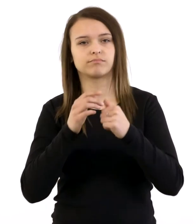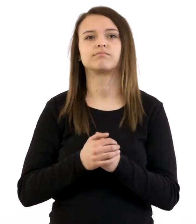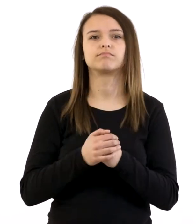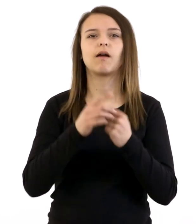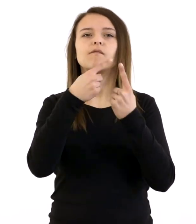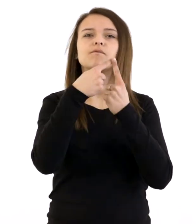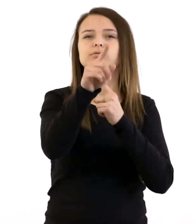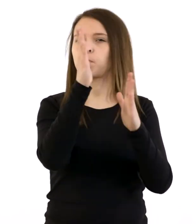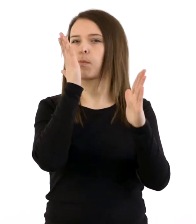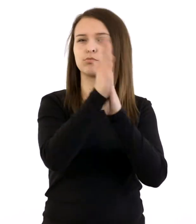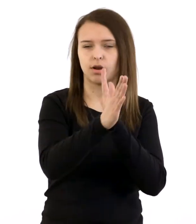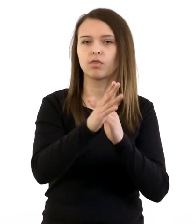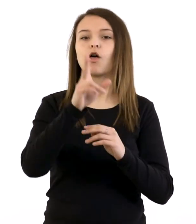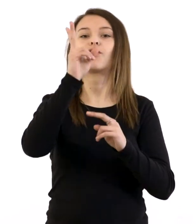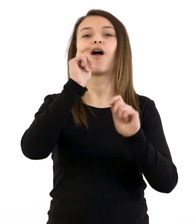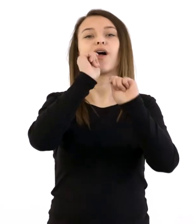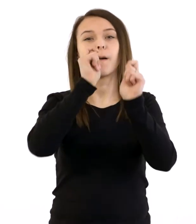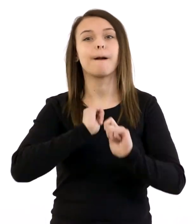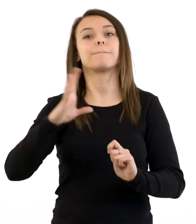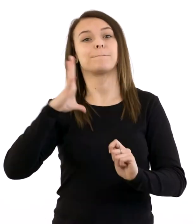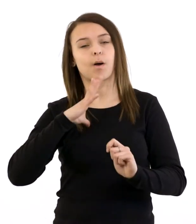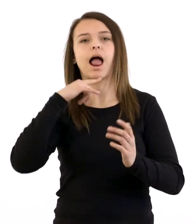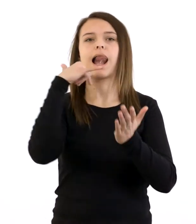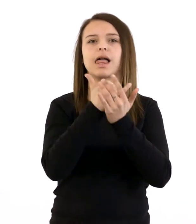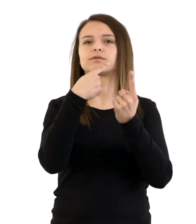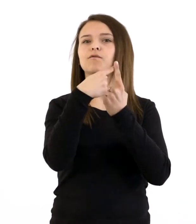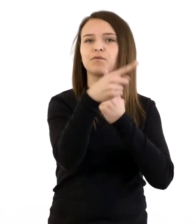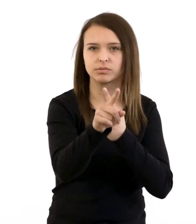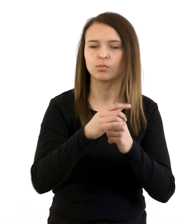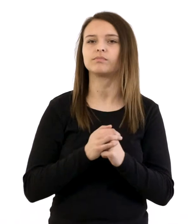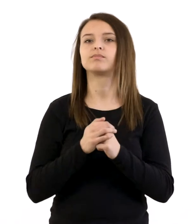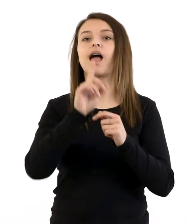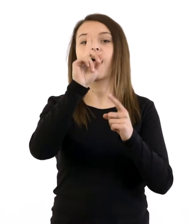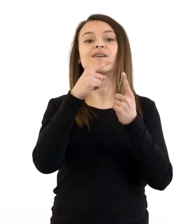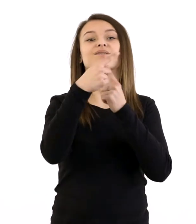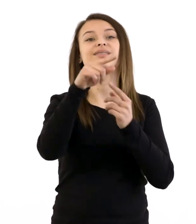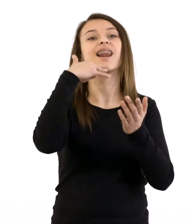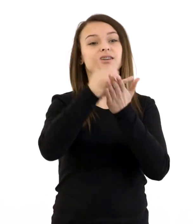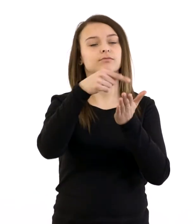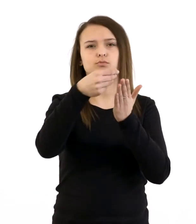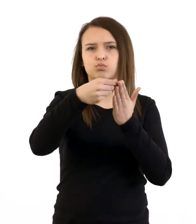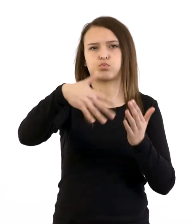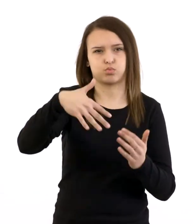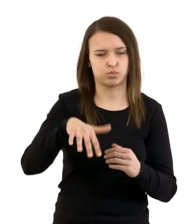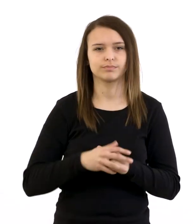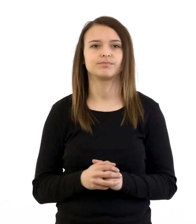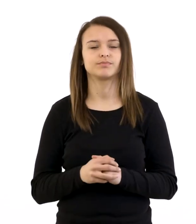1.Wysyłka bezpośrednia – do darczyńców wysyła się tradycyjny list z prośbą o darowiznę. Jest to jedno z droższych narzędzi fundraisingowych.